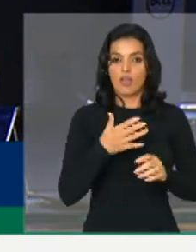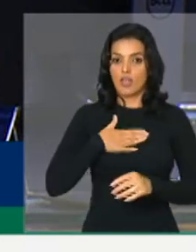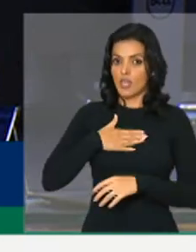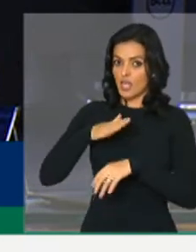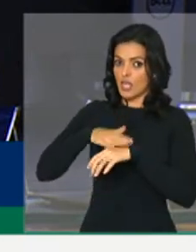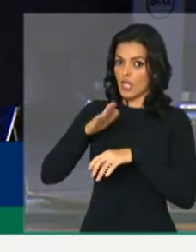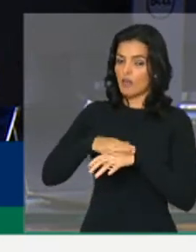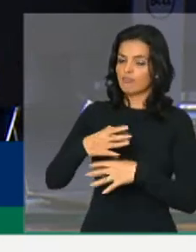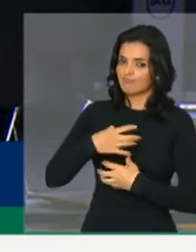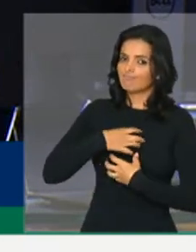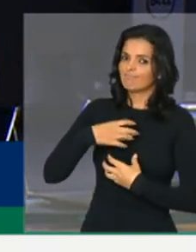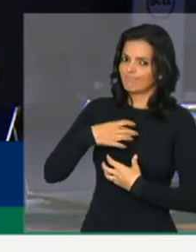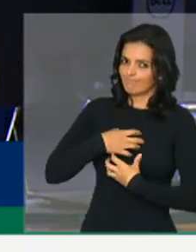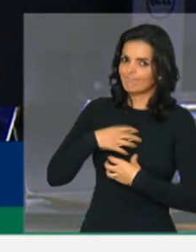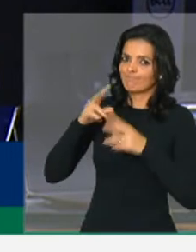NENHUM EM CONSTAR NA PAUTA, PODE CONSTAR NA PAUTA DA